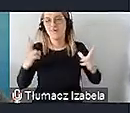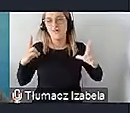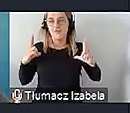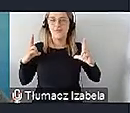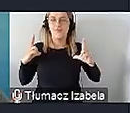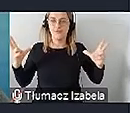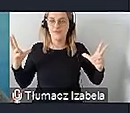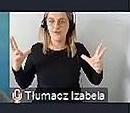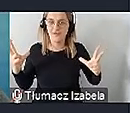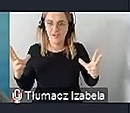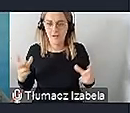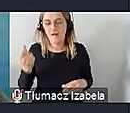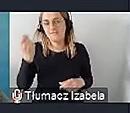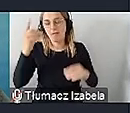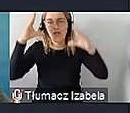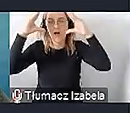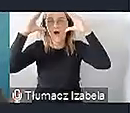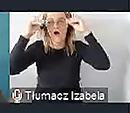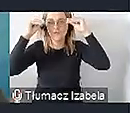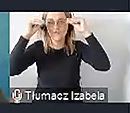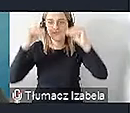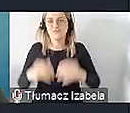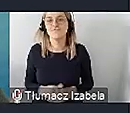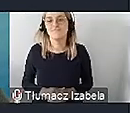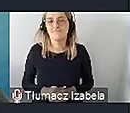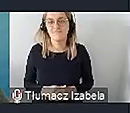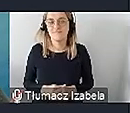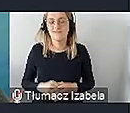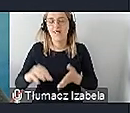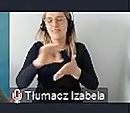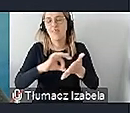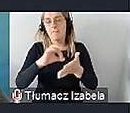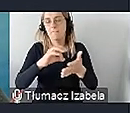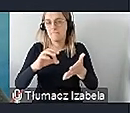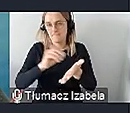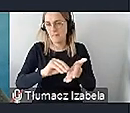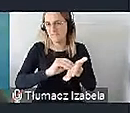Mogą państwo na chwilkę zamknąć oczy. I napisać na czacie,